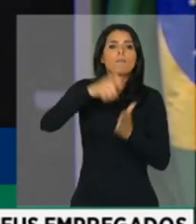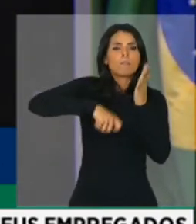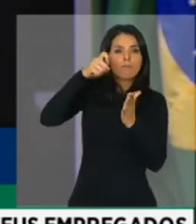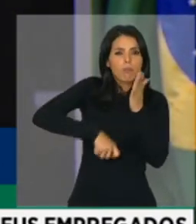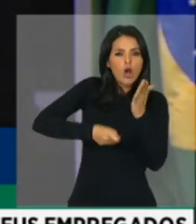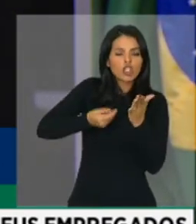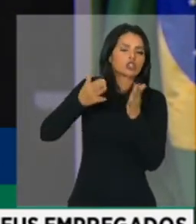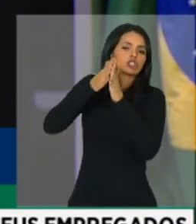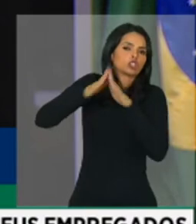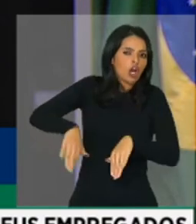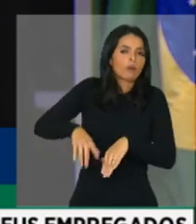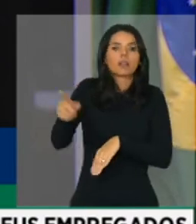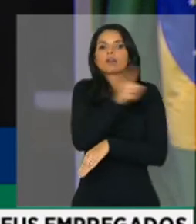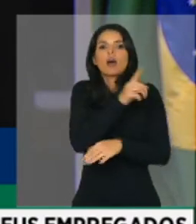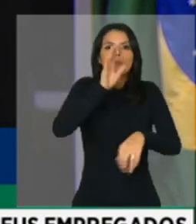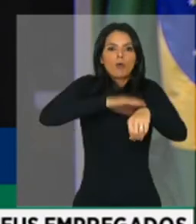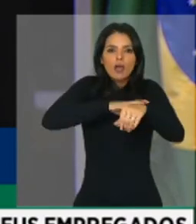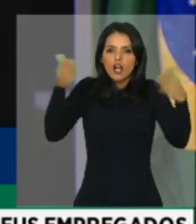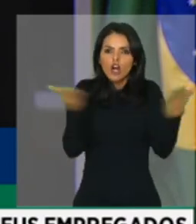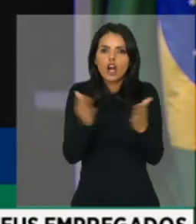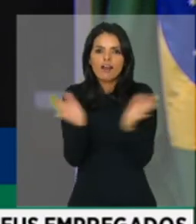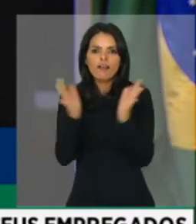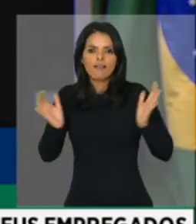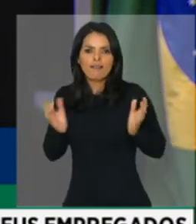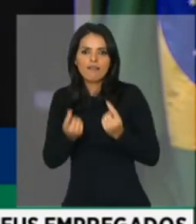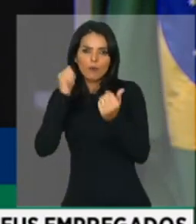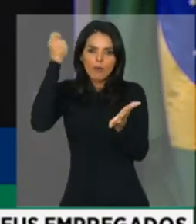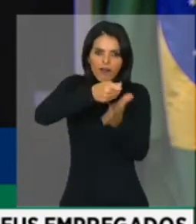RICOS PAGAREM IMPOSTO NESSE PAÍS PASMEM, NOBRES